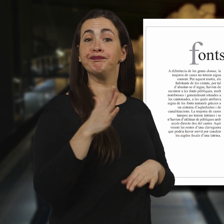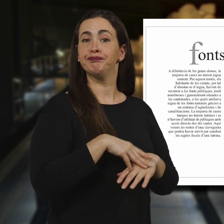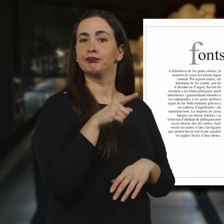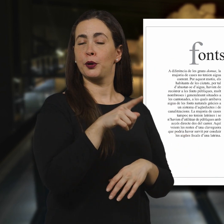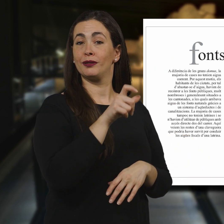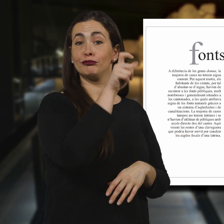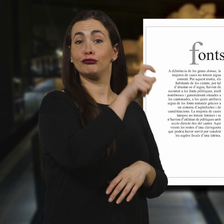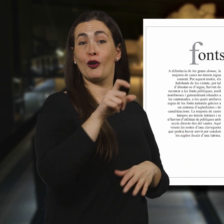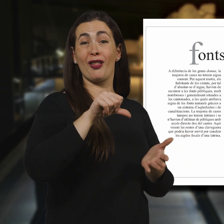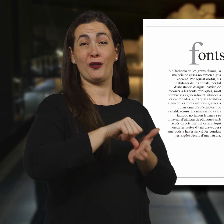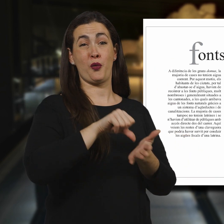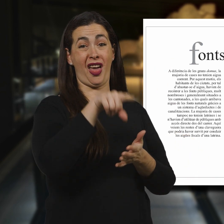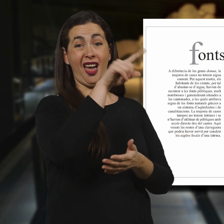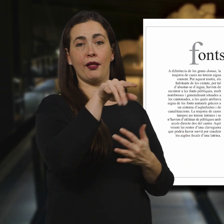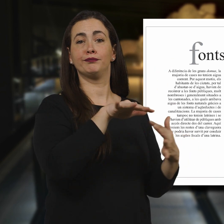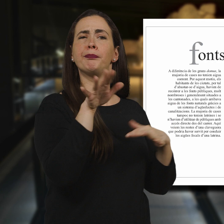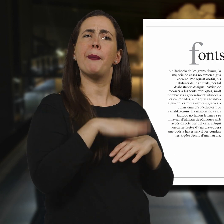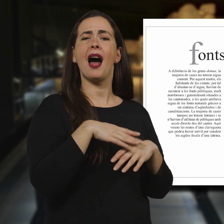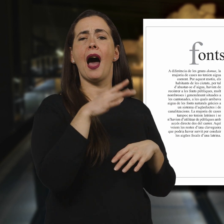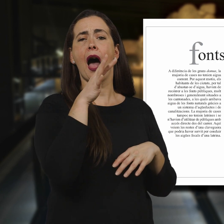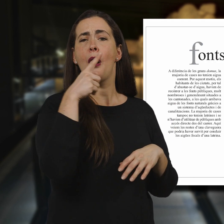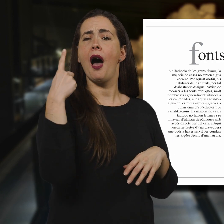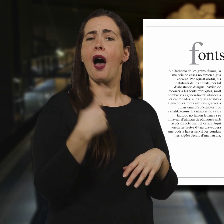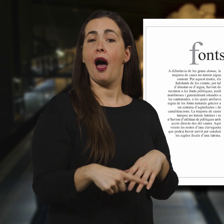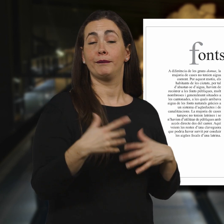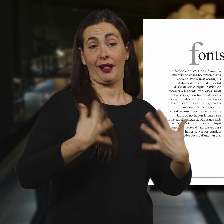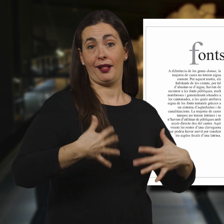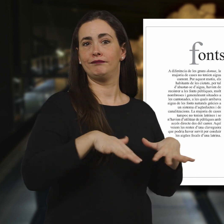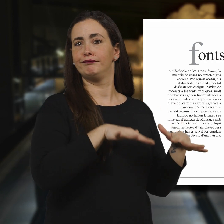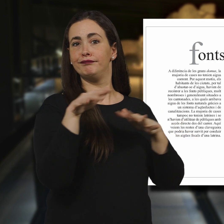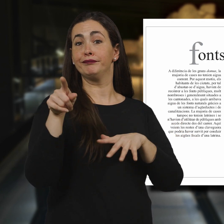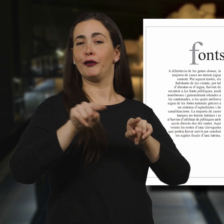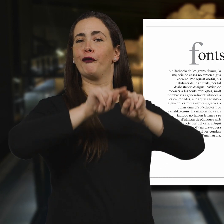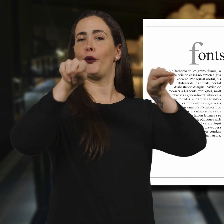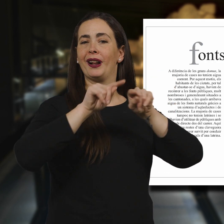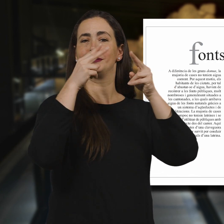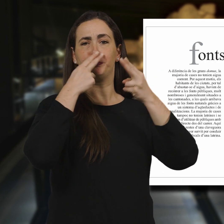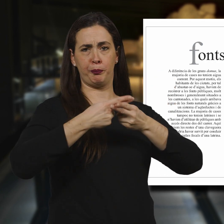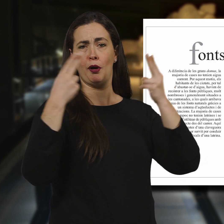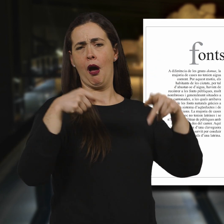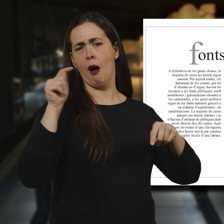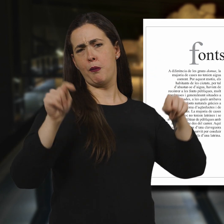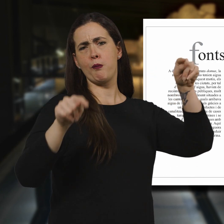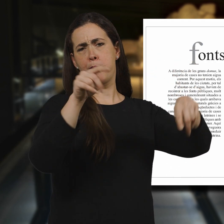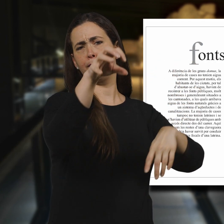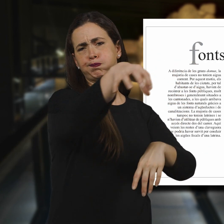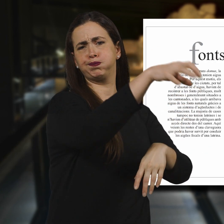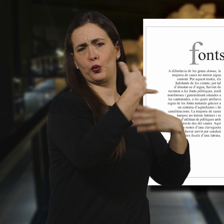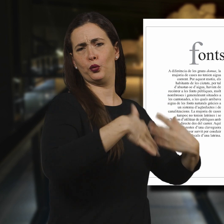Per aquest motiu, els habitants de les ciutats, per tal d’abastar-se d’aigua, havien de recórrer a les fonts públiques, molt nombroses